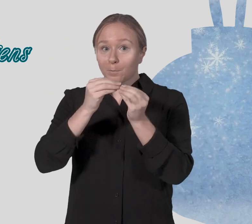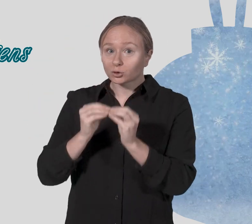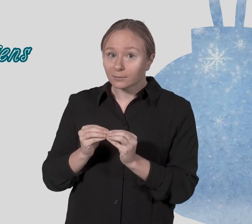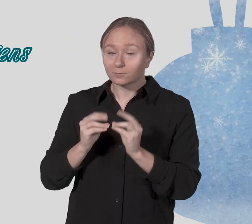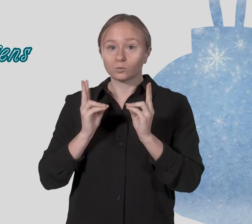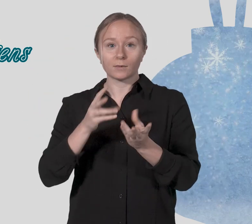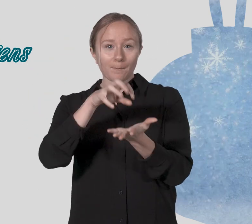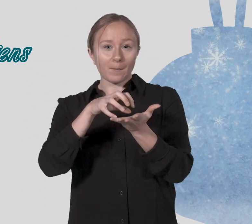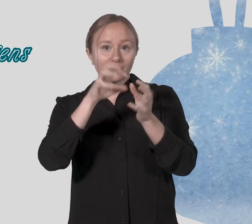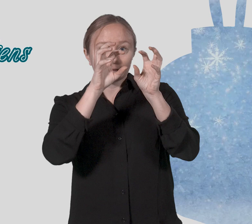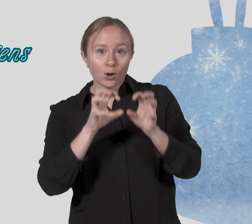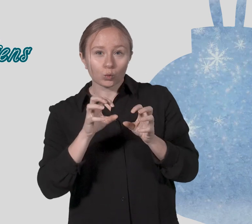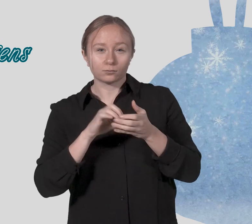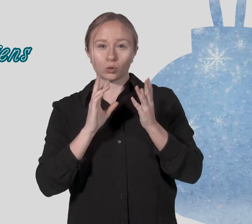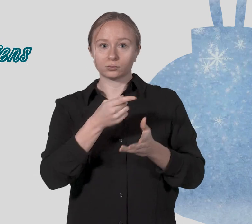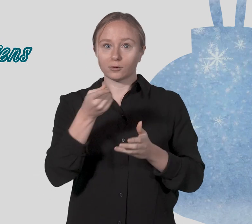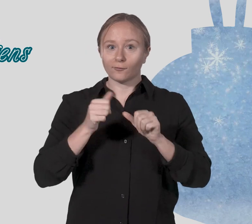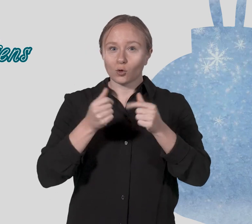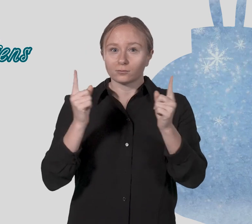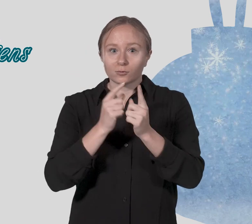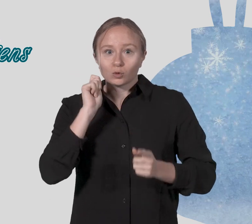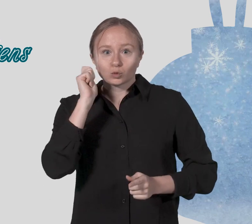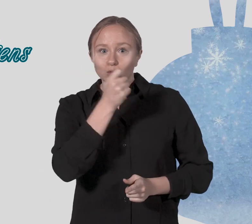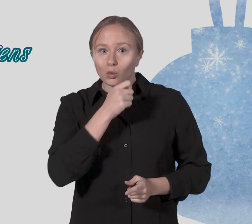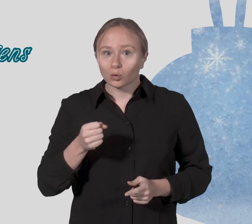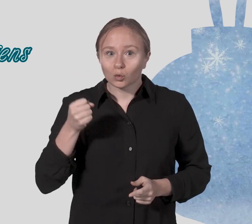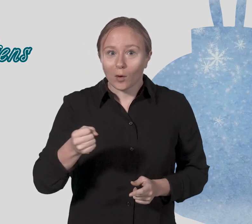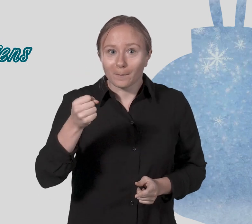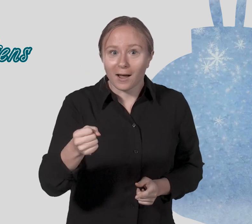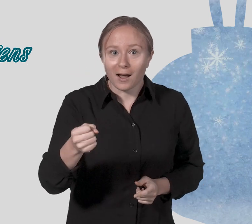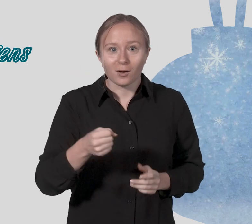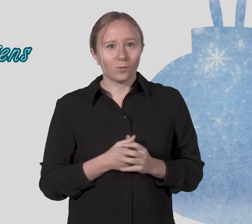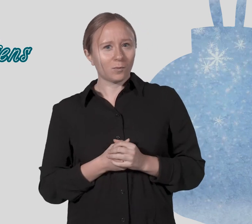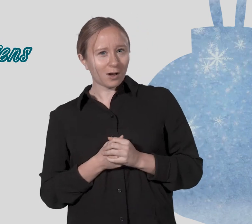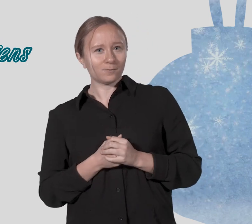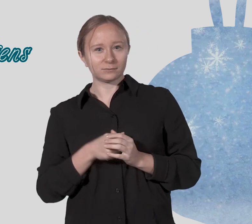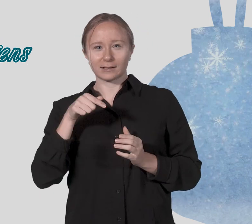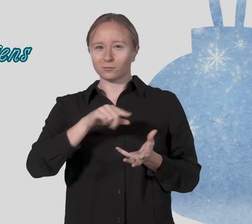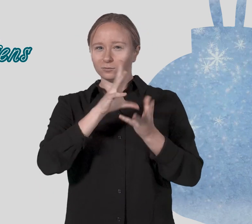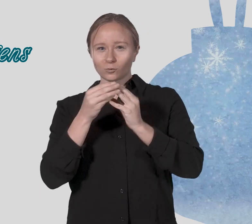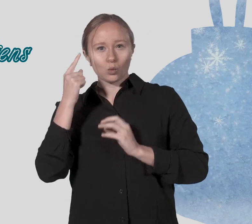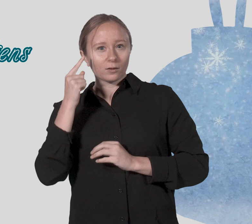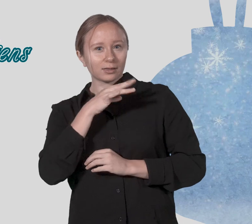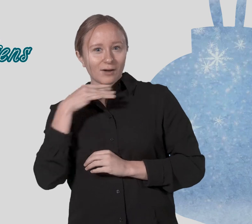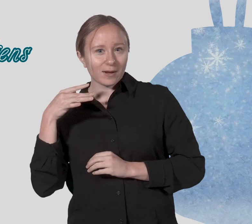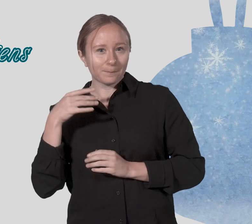pyssel, dekoration av pepparkakor och en träff med julgubben! Det låter trevligt.